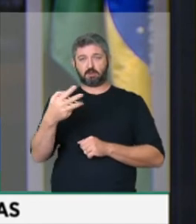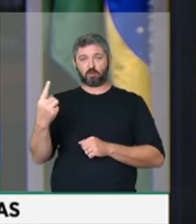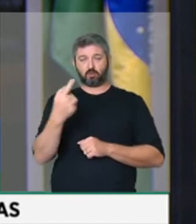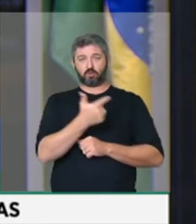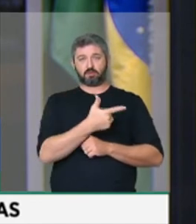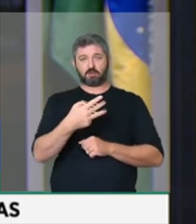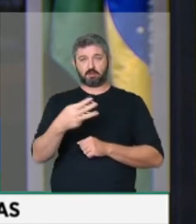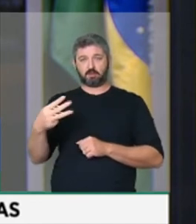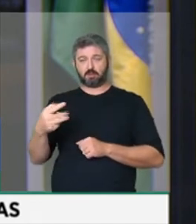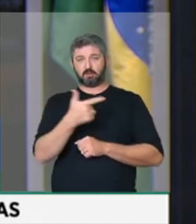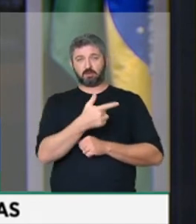ANTERIORES EMENDAS 77, 92, 127, 134, 145, 146, 159, 175,